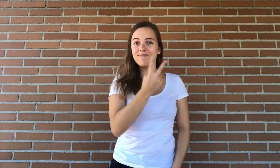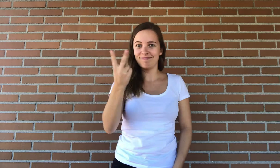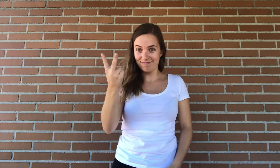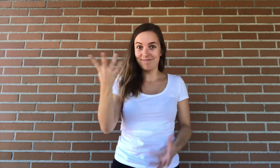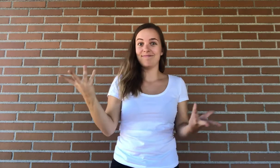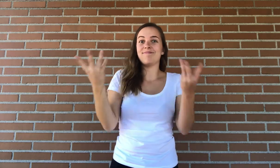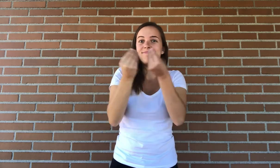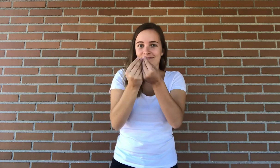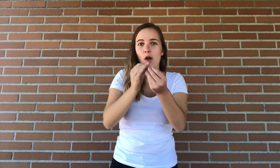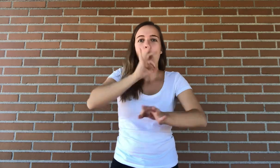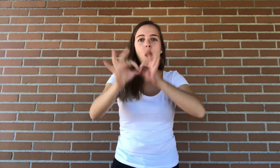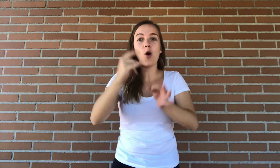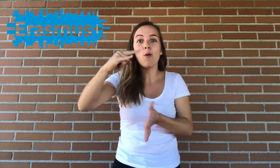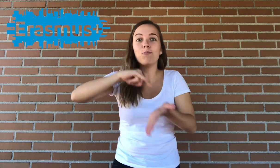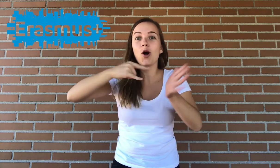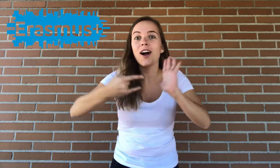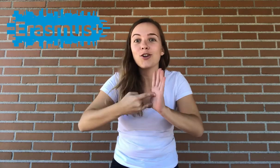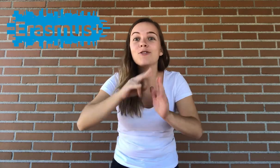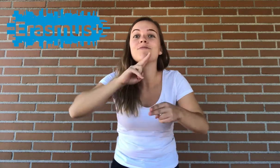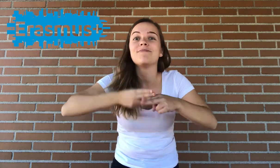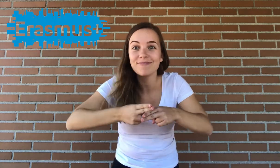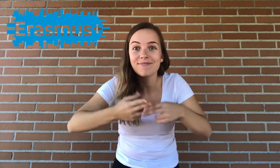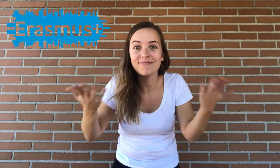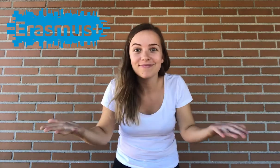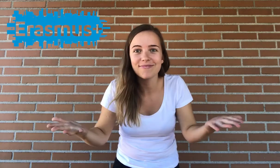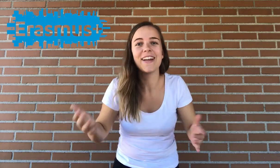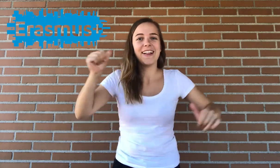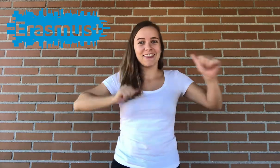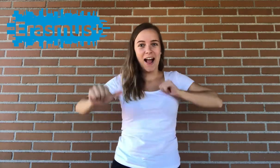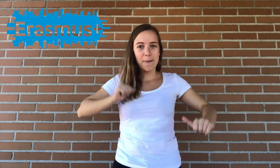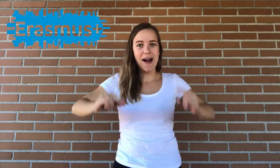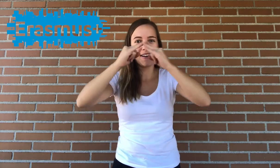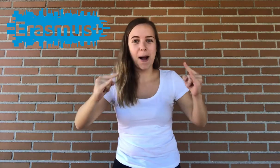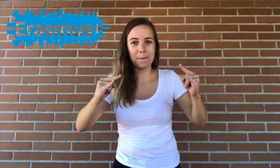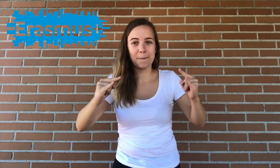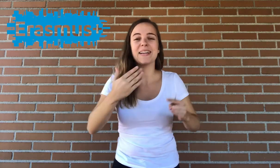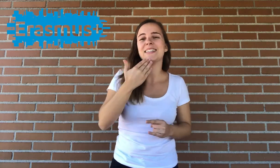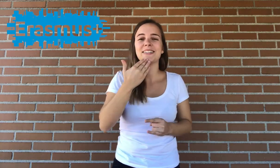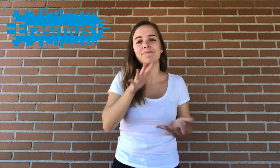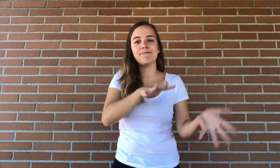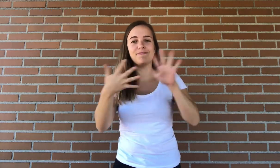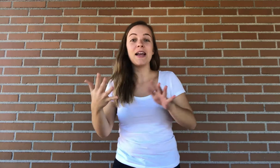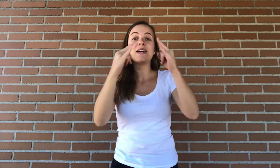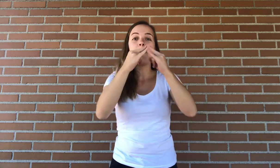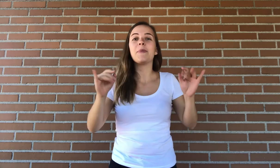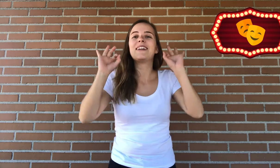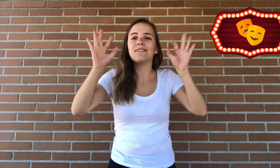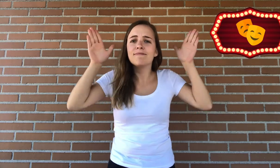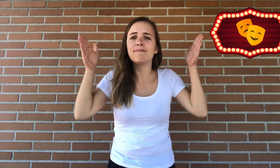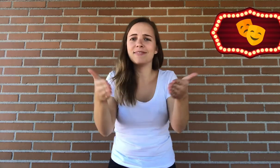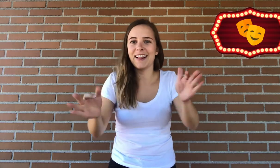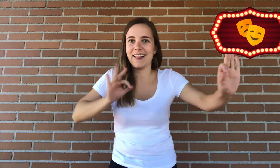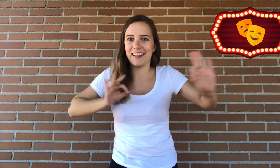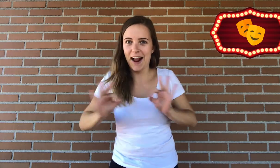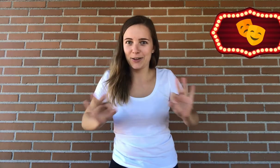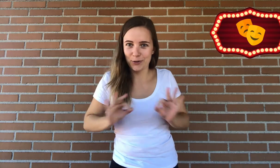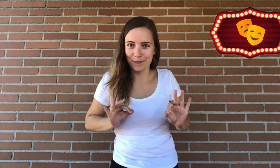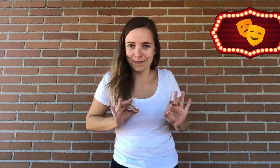Ambos, a través del proyecto Erasmus+ organizan el DRAMA CAMP. Significa que es un campamento centrado en el teatro.